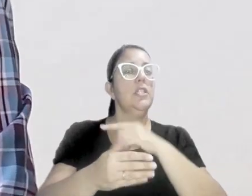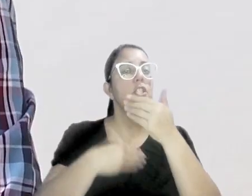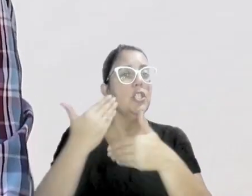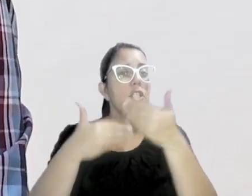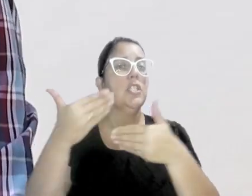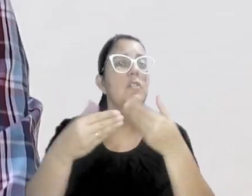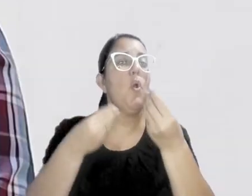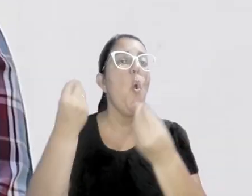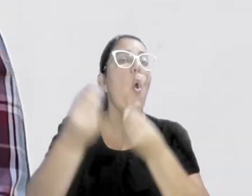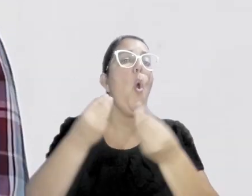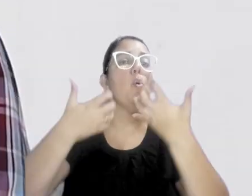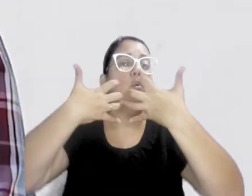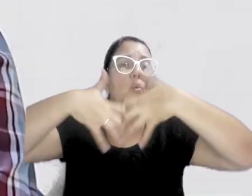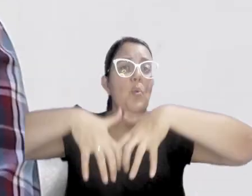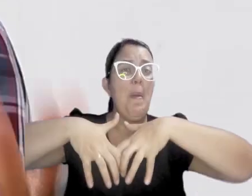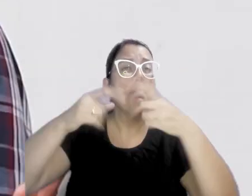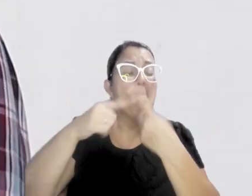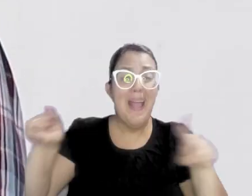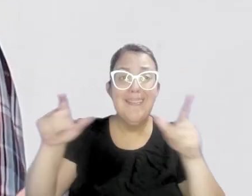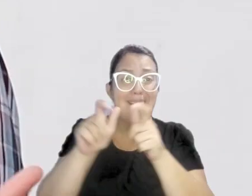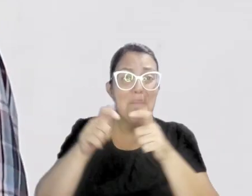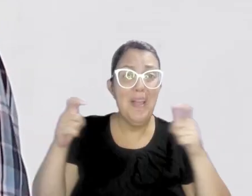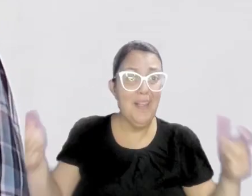A grande maioria da demanda de licenciamento hoje em dia no Brasil